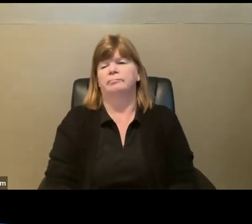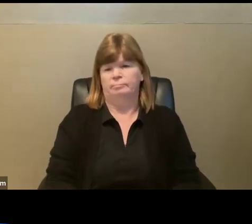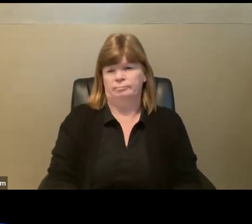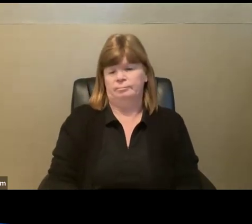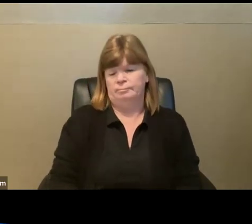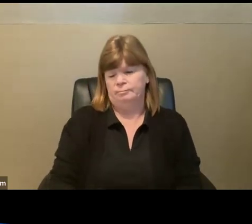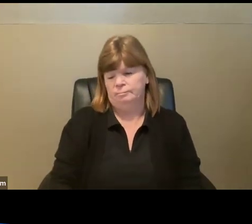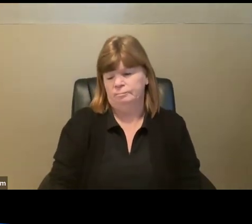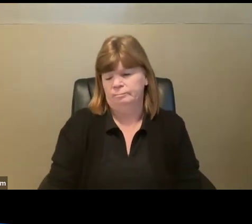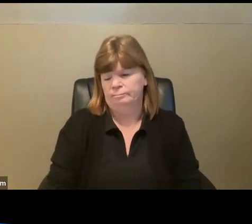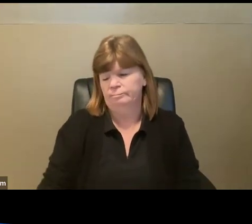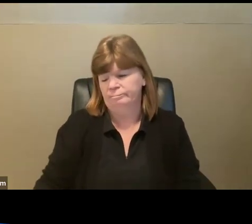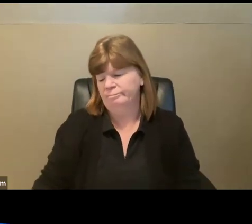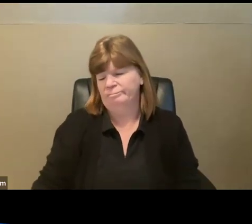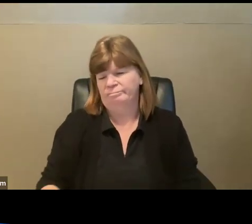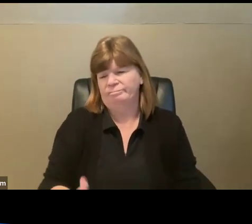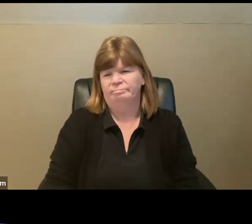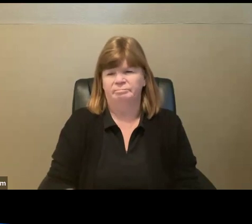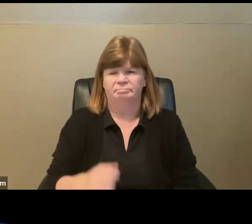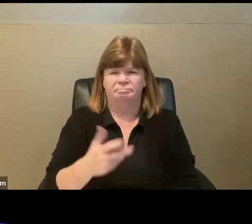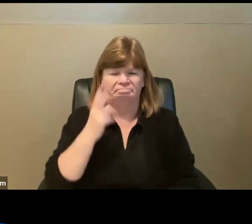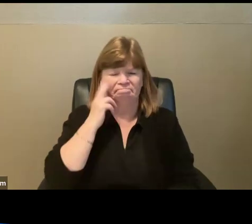Tendremos que estar atentos a eso.